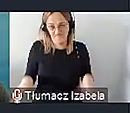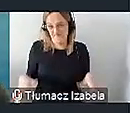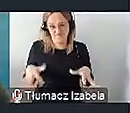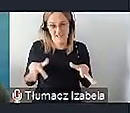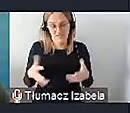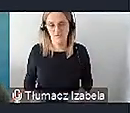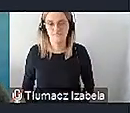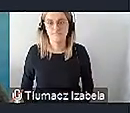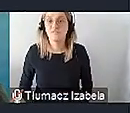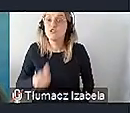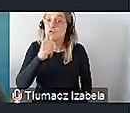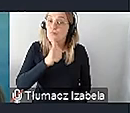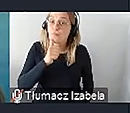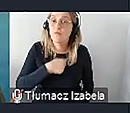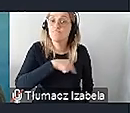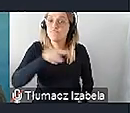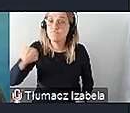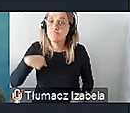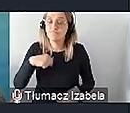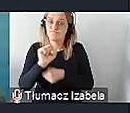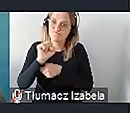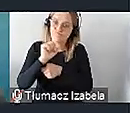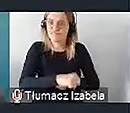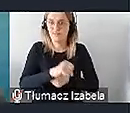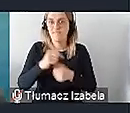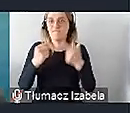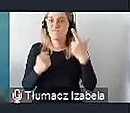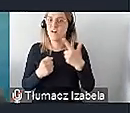Spróbujemy sobie tutaj obalić te dwa argumenty,